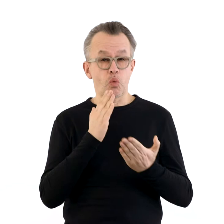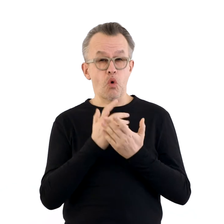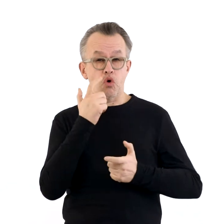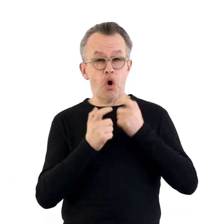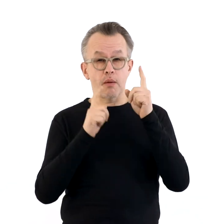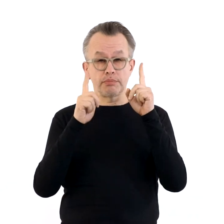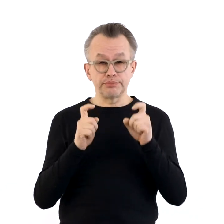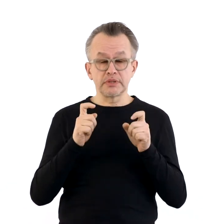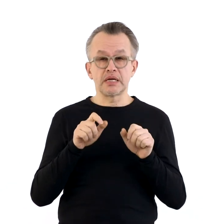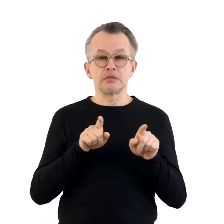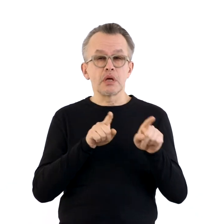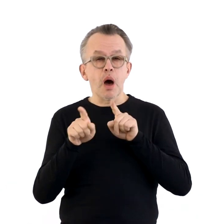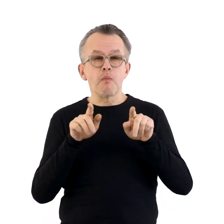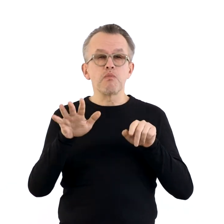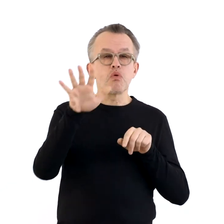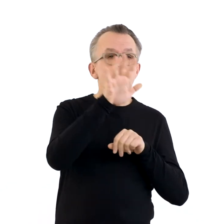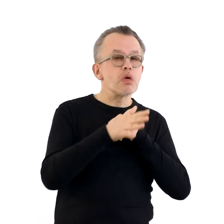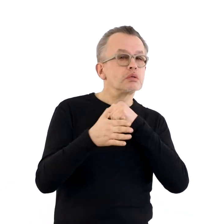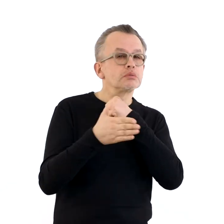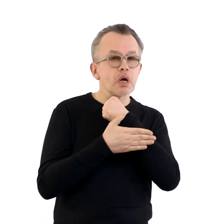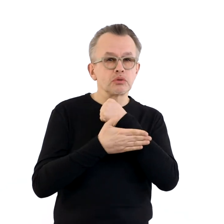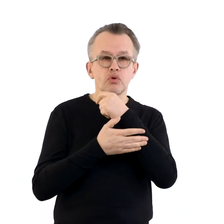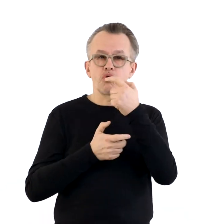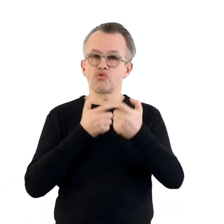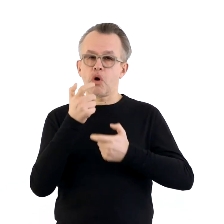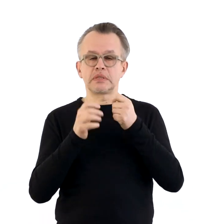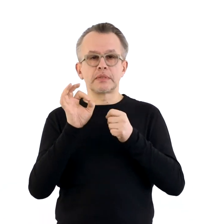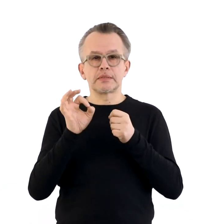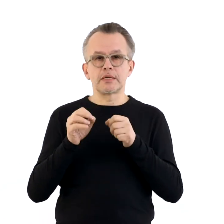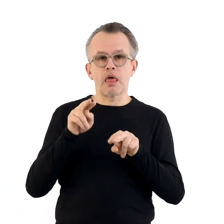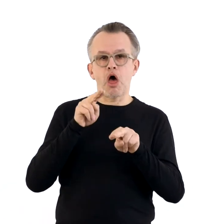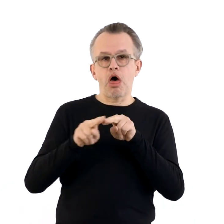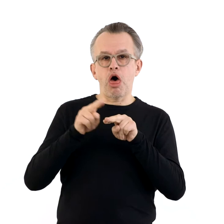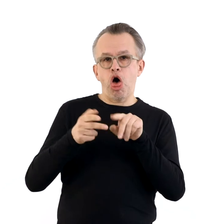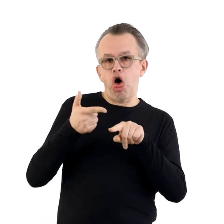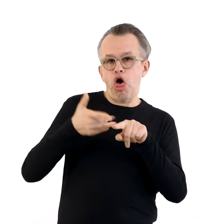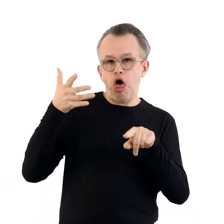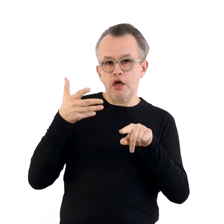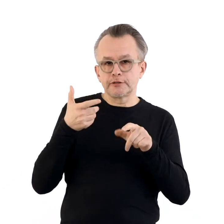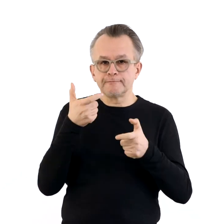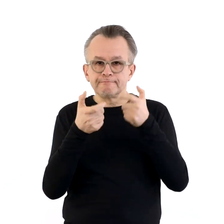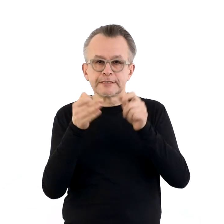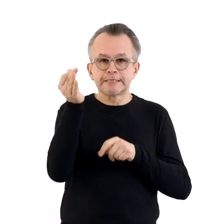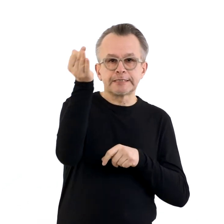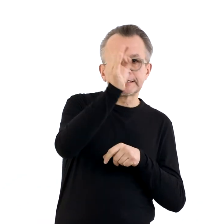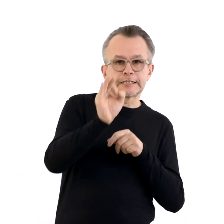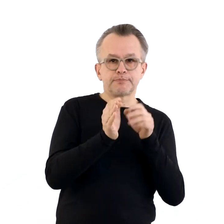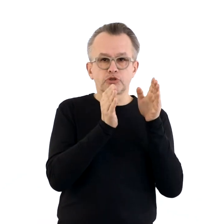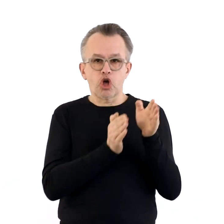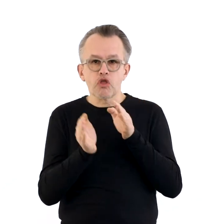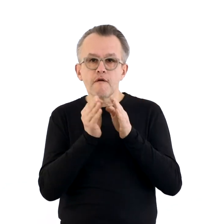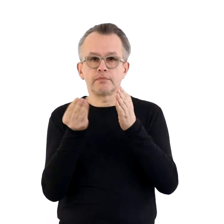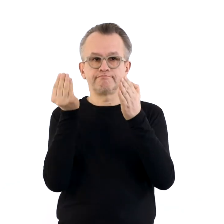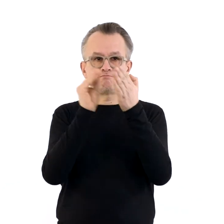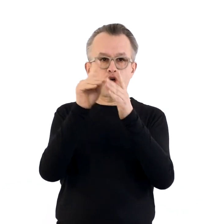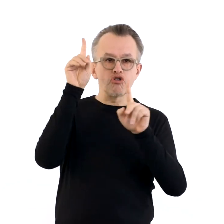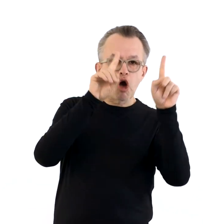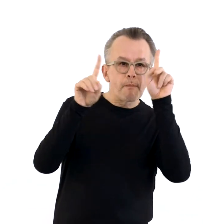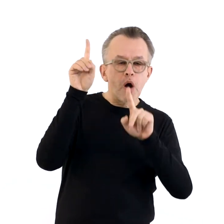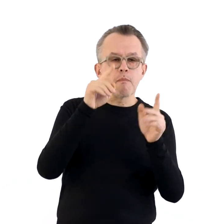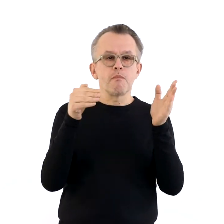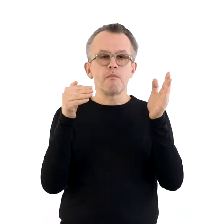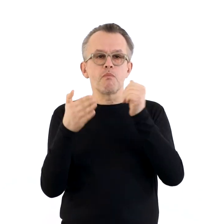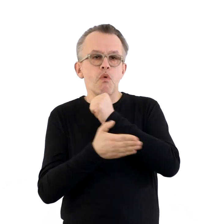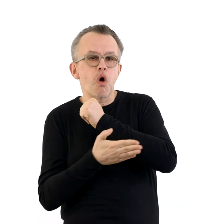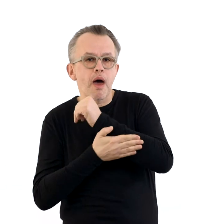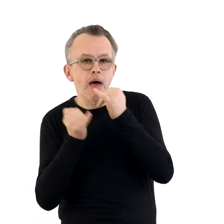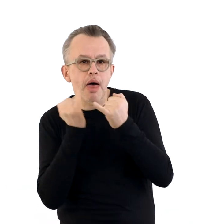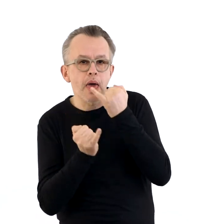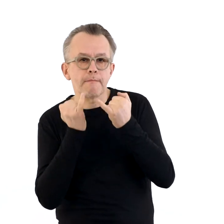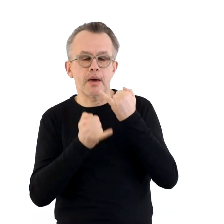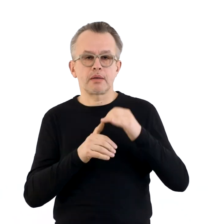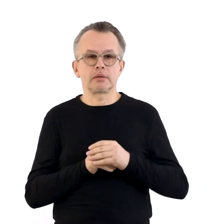Po zaznaczeniu zasadniczych pól, ostrym narzędziem wykonywano szkic przygotowawczy podstawowych elementów kompozycji.